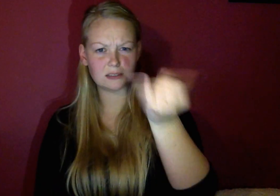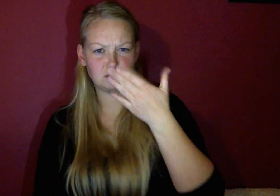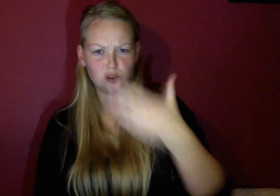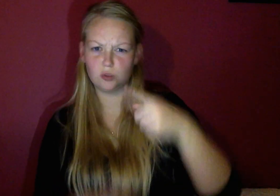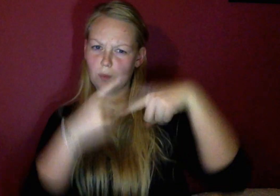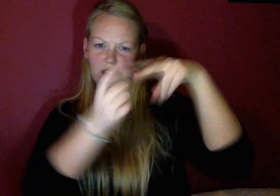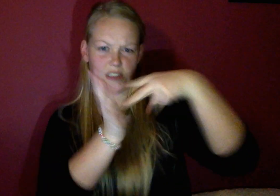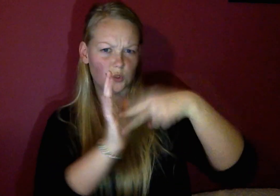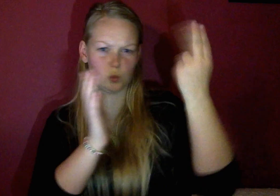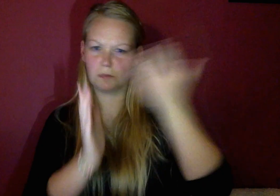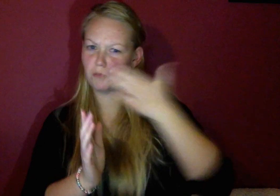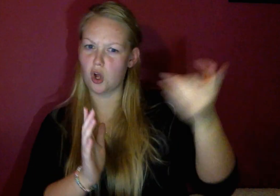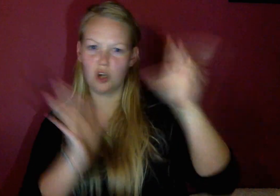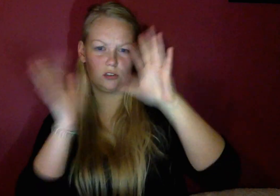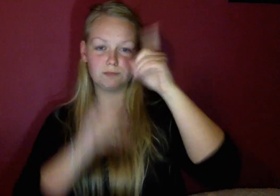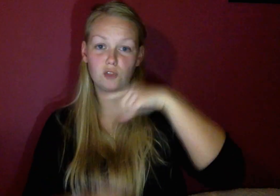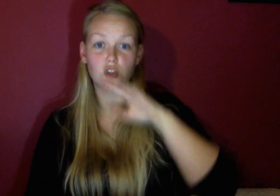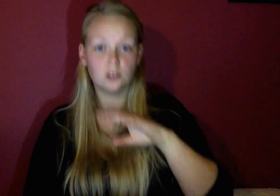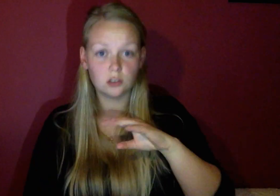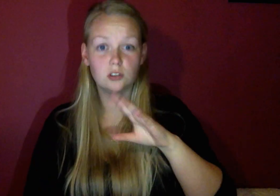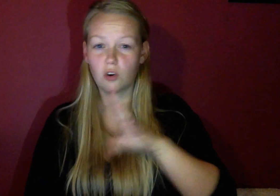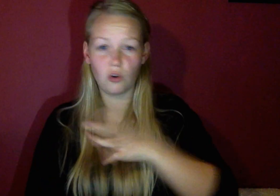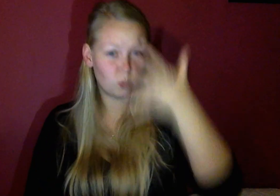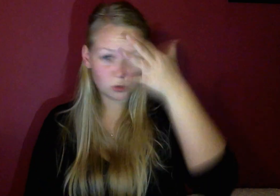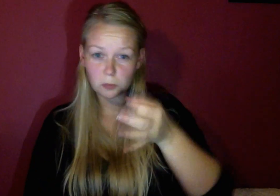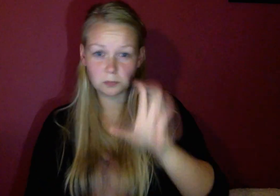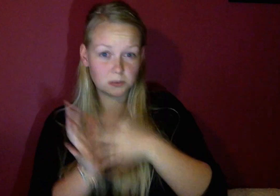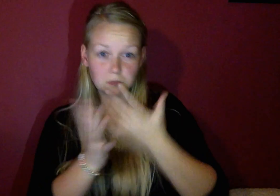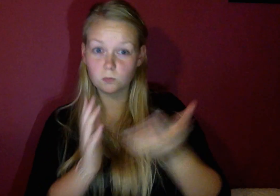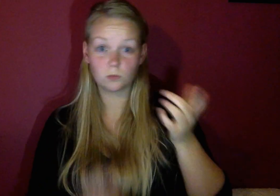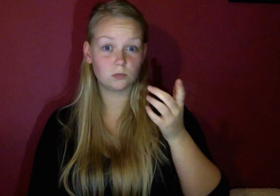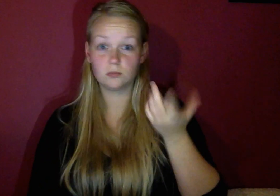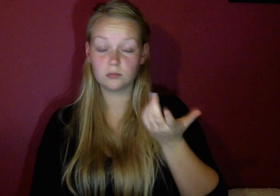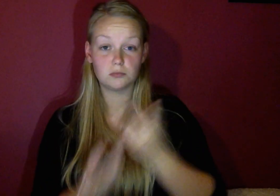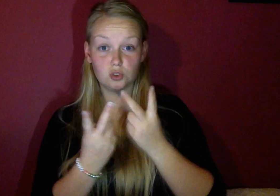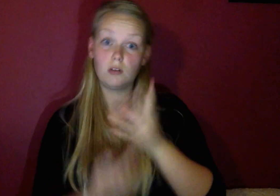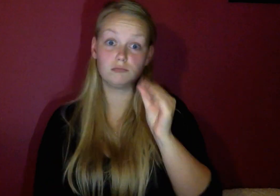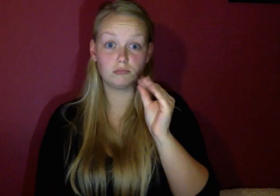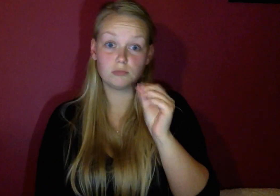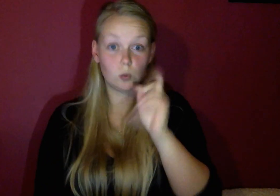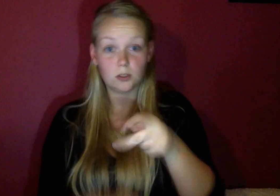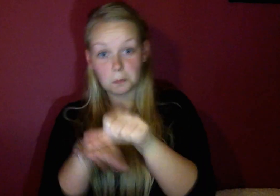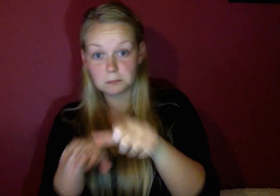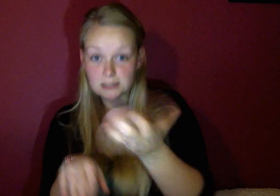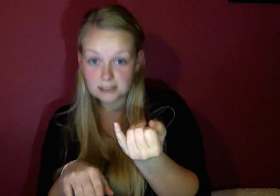då uppmuntrar de föräldrarna till CI för att tekniken har utvecklats, att de är fantastiska. Föräldrarna har ju inte någon kunskap om teckenspråket, så de tror på dem i sjukhuset och låter sitt barn opereras.